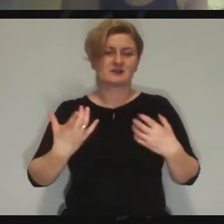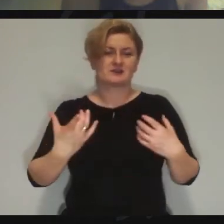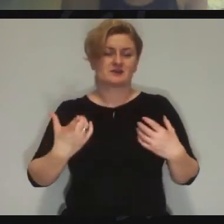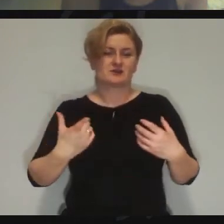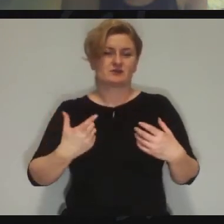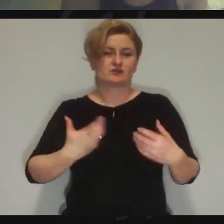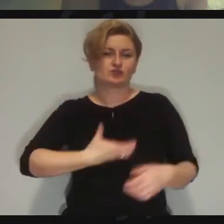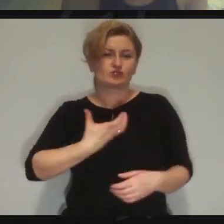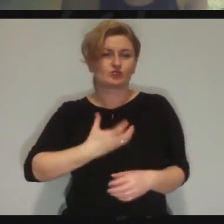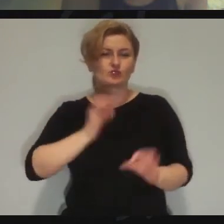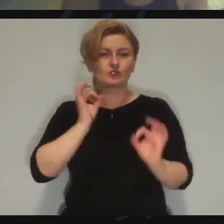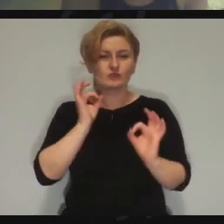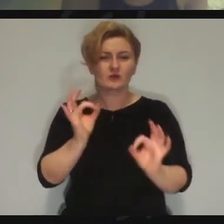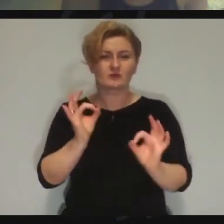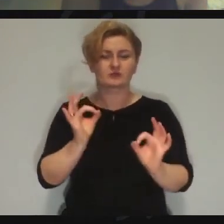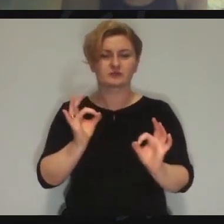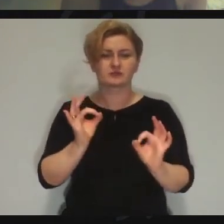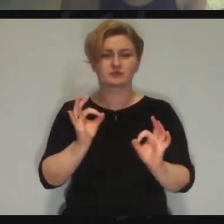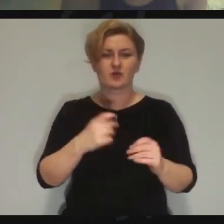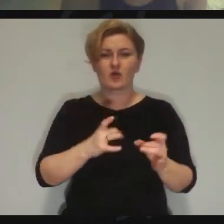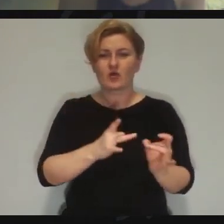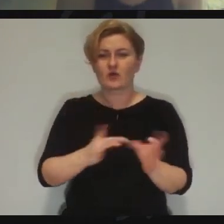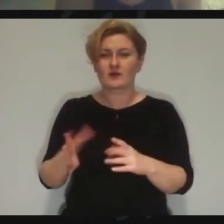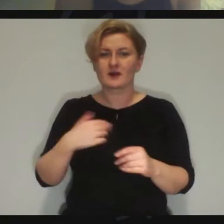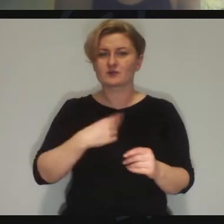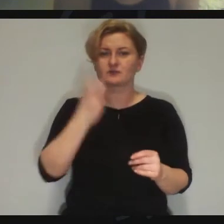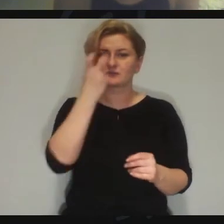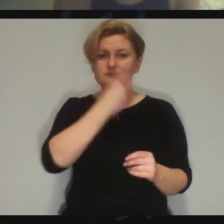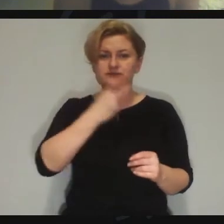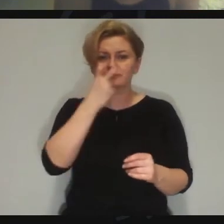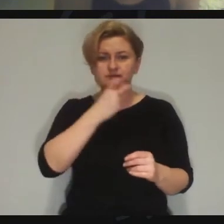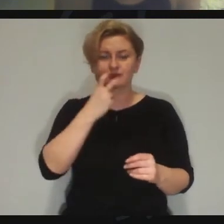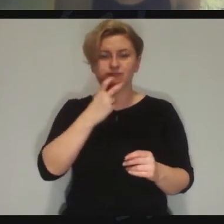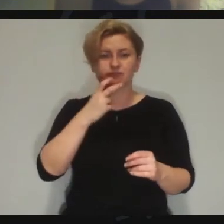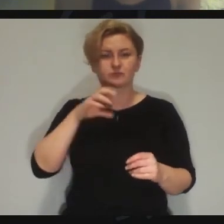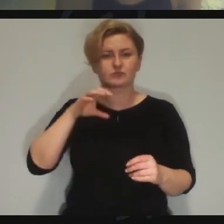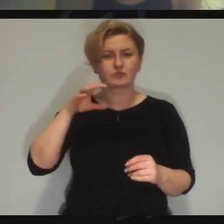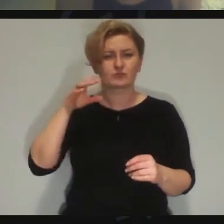Zainteresowało mnie to naukowo, jako metoda,